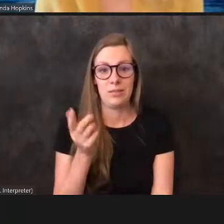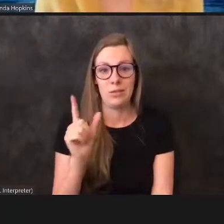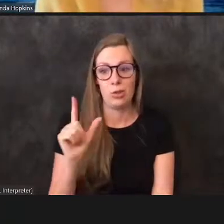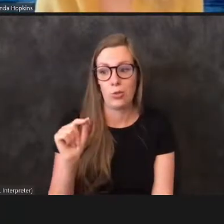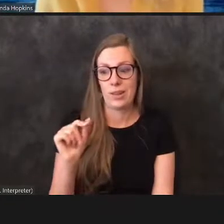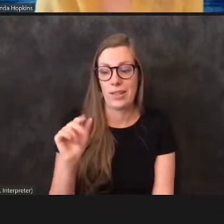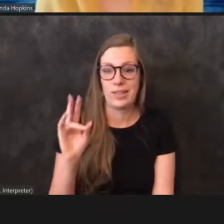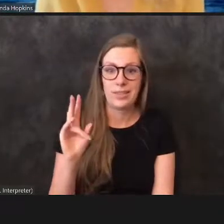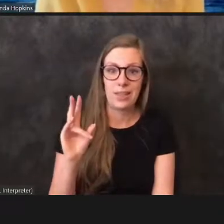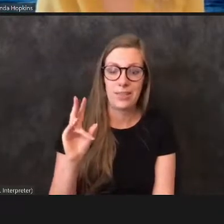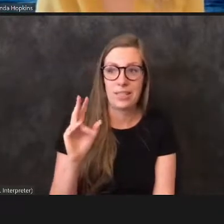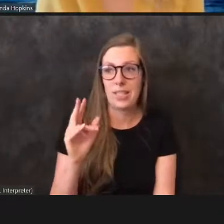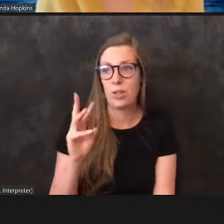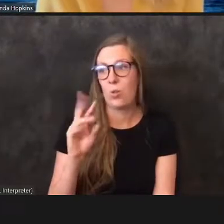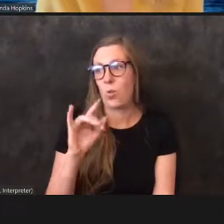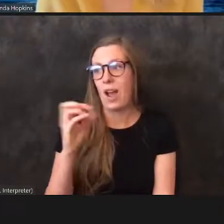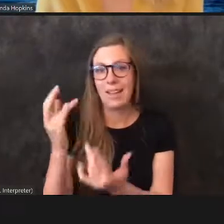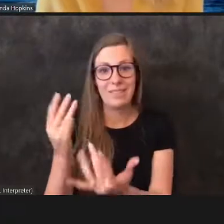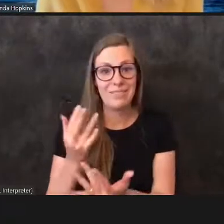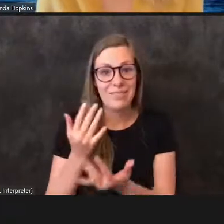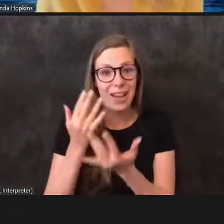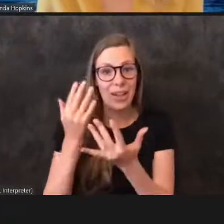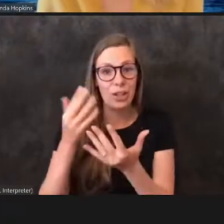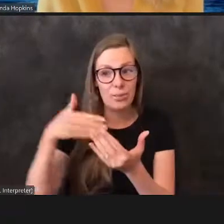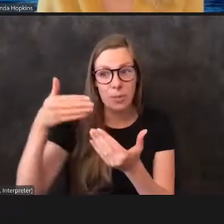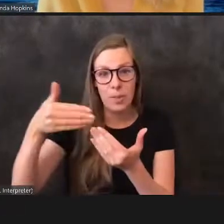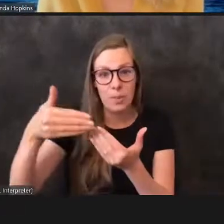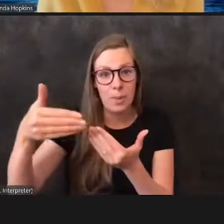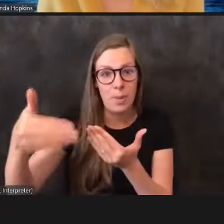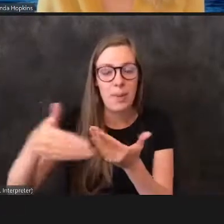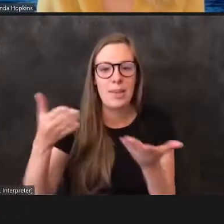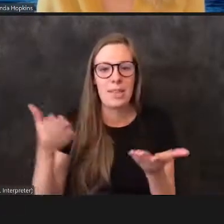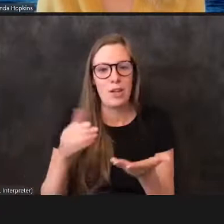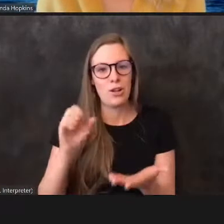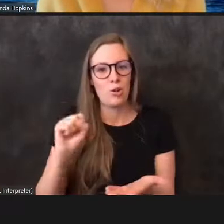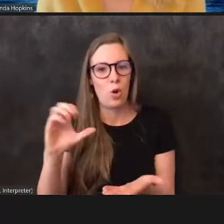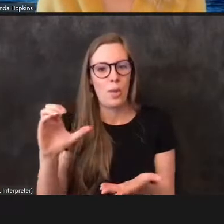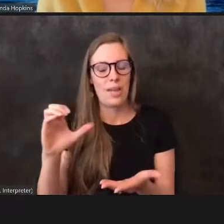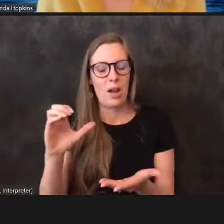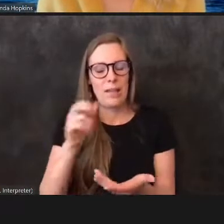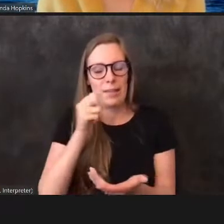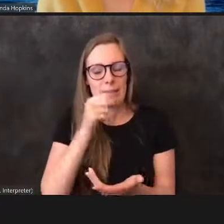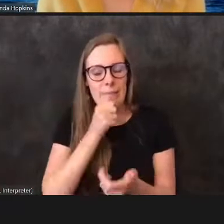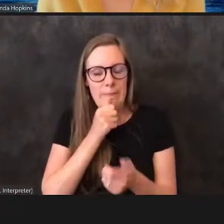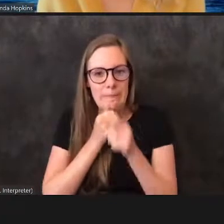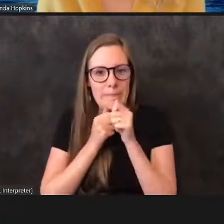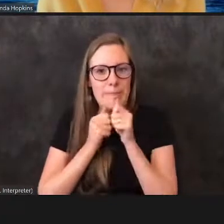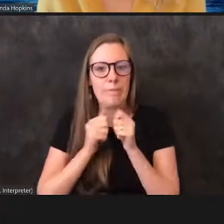De los incendios forestales del 2010 19 y.